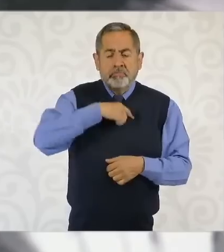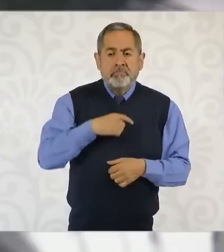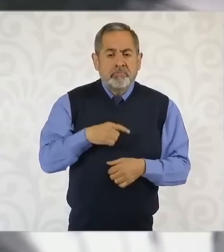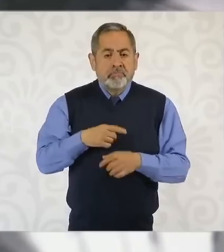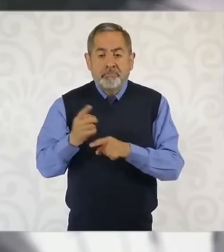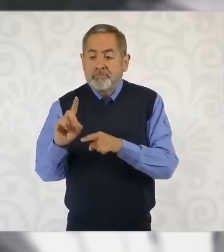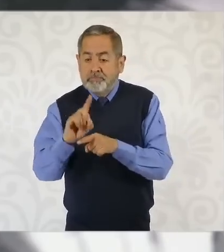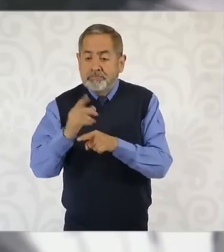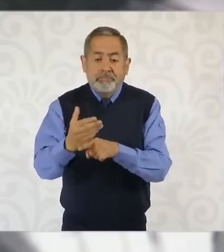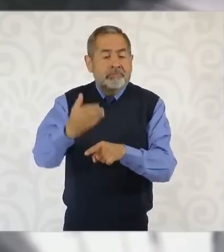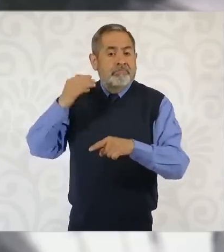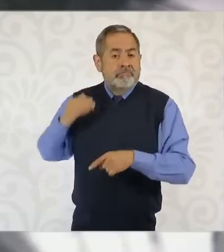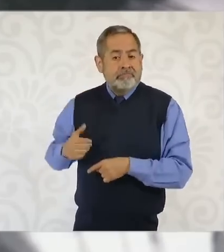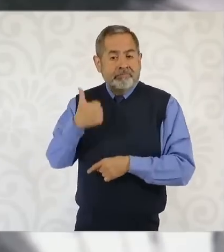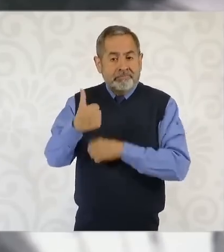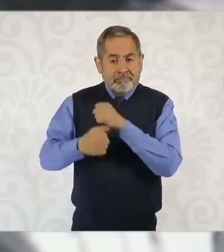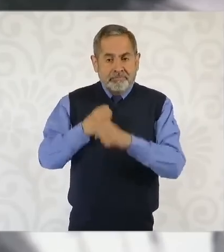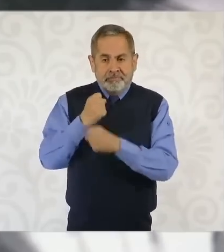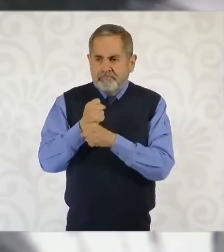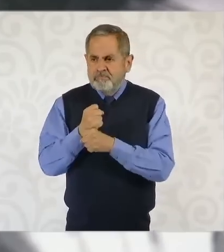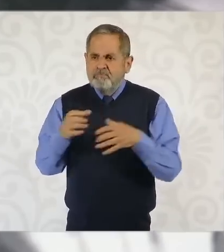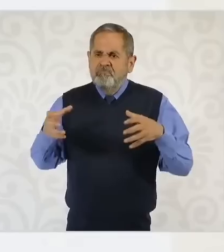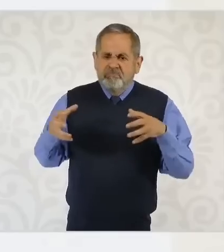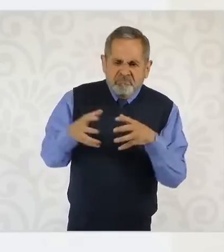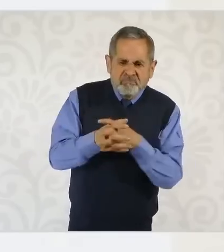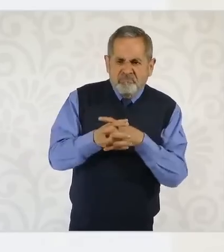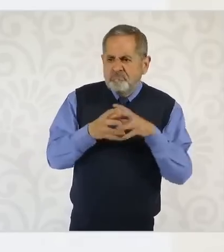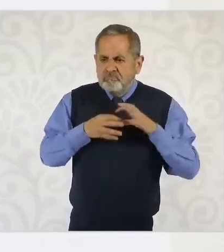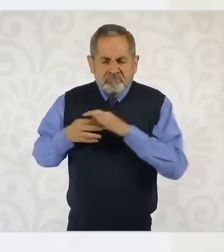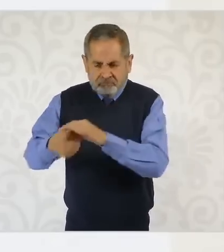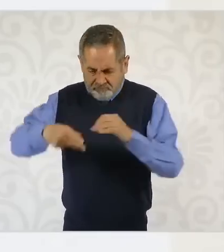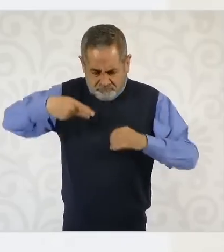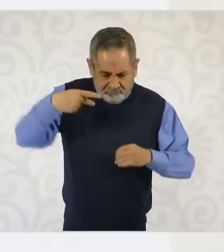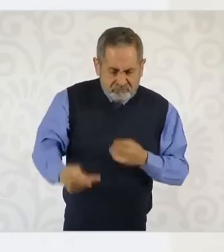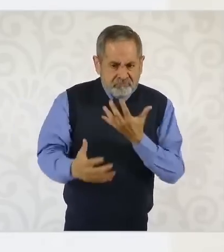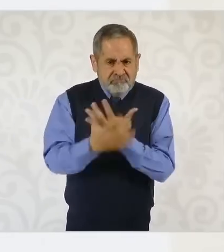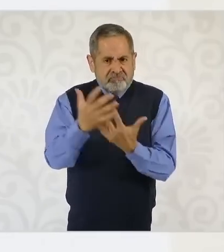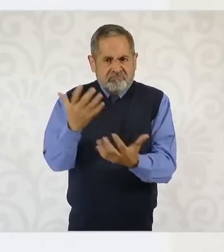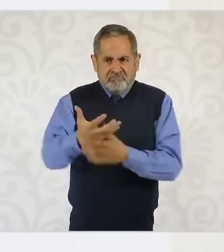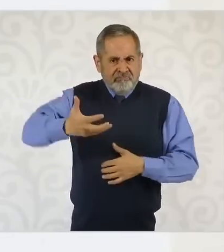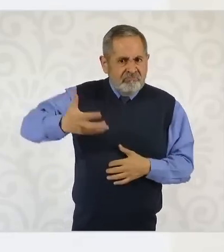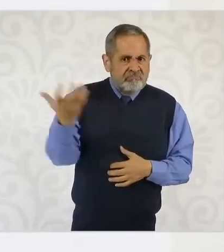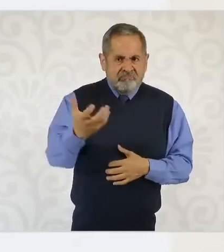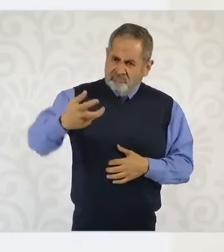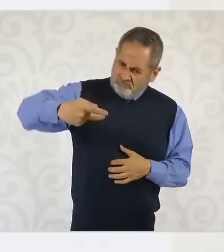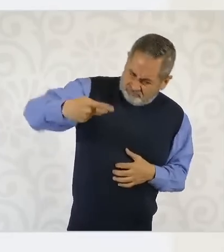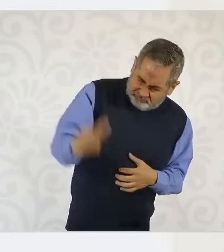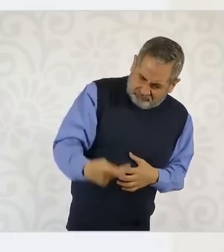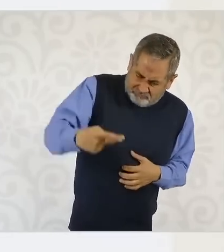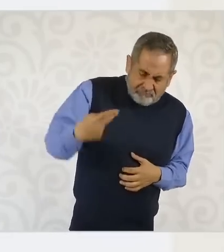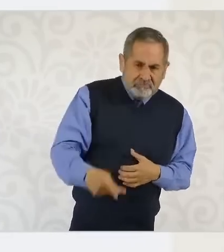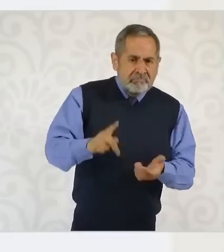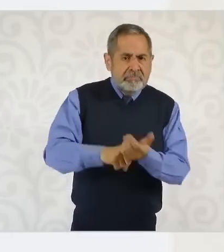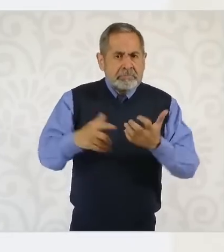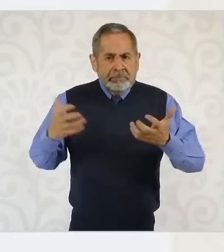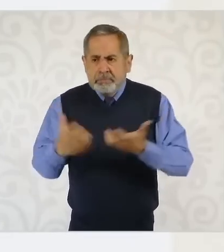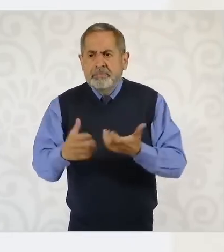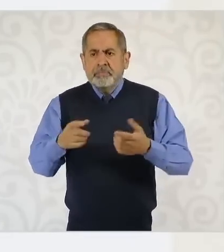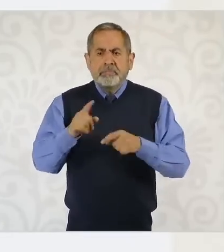6 años en el fortalecimiento del mercado interno la creación de empleos mediante inversión pública